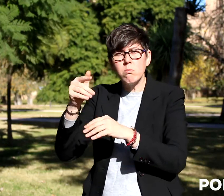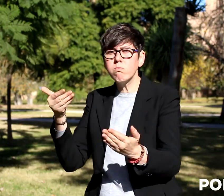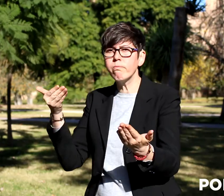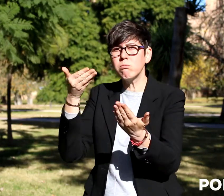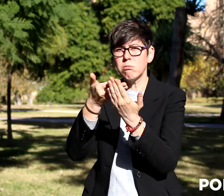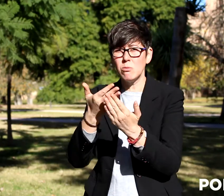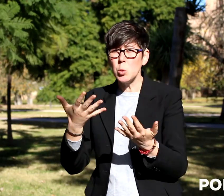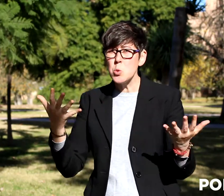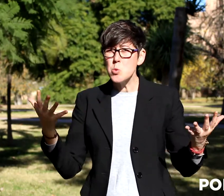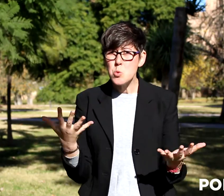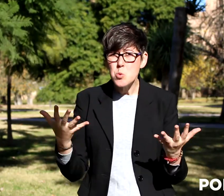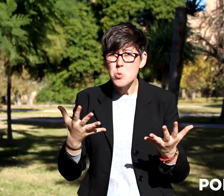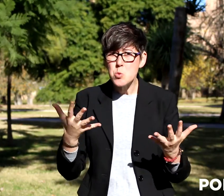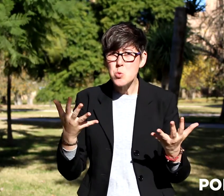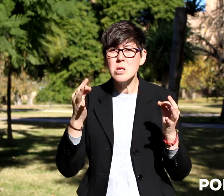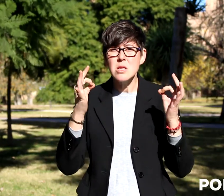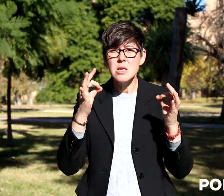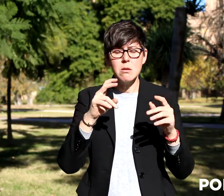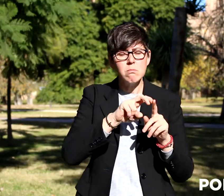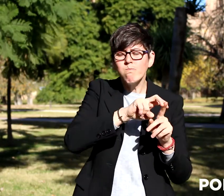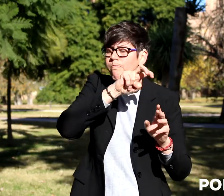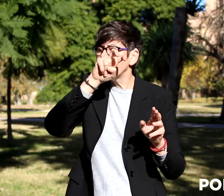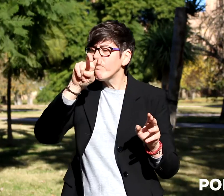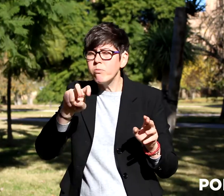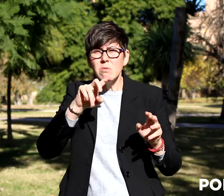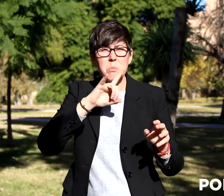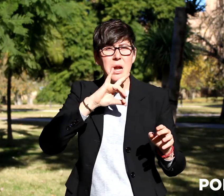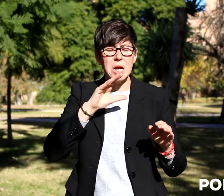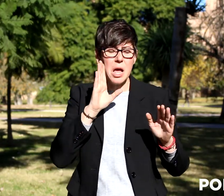relacionado con lo que ha ocurrido en el Senado en el que se ha defendido nuestra postura de